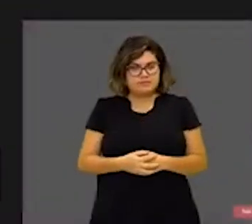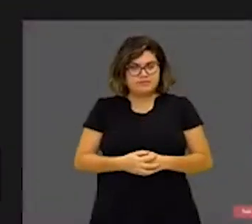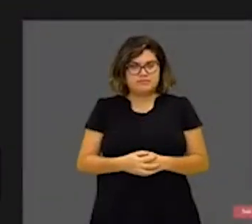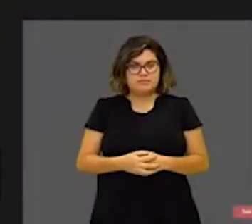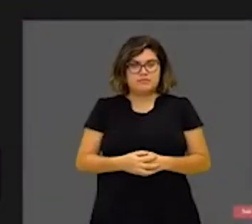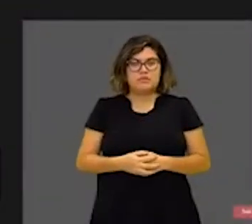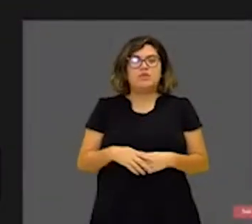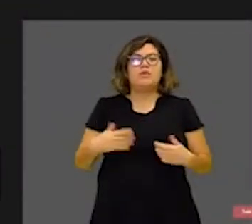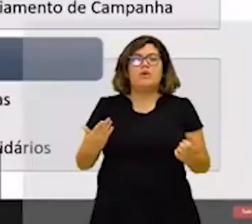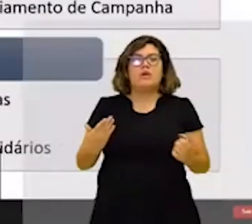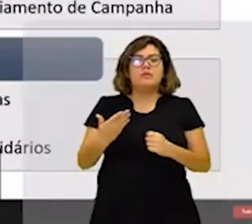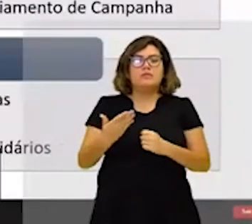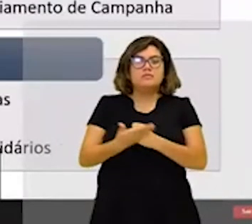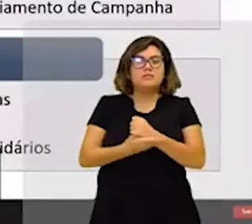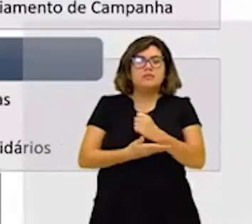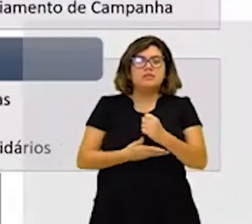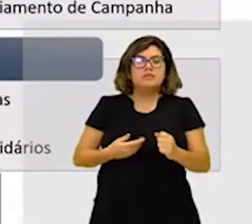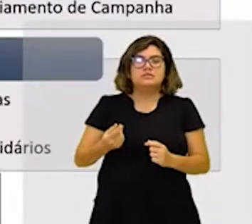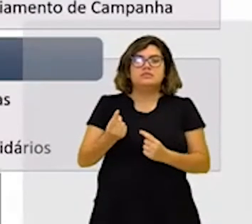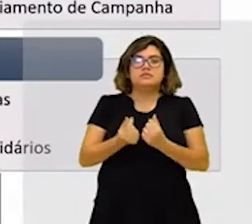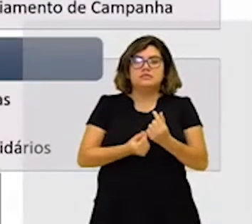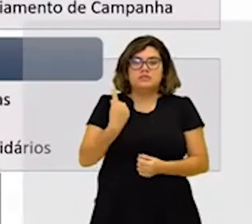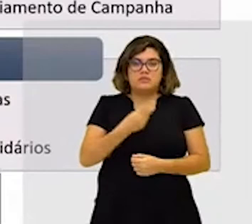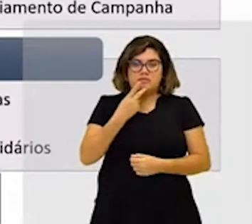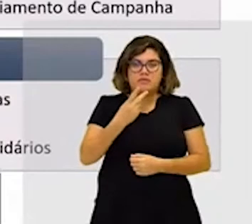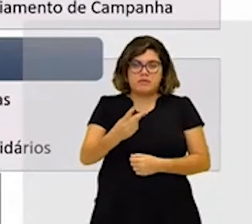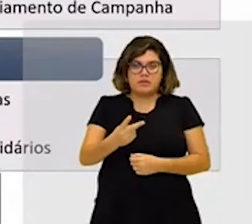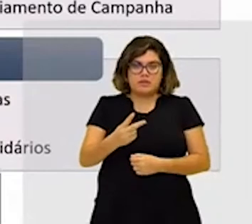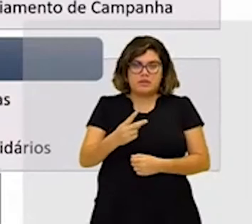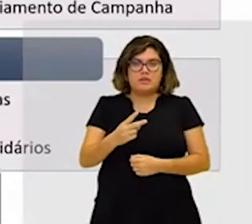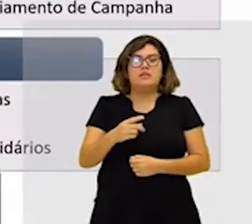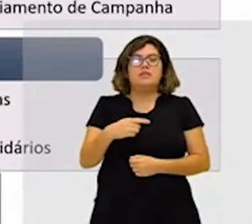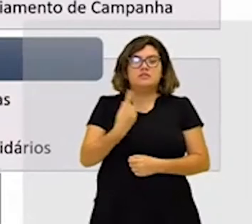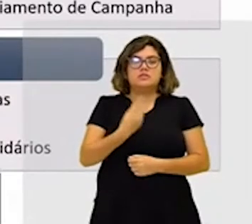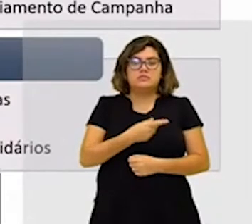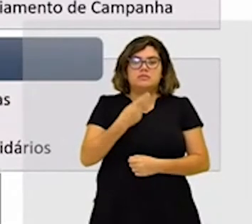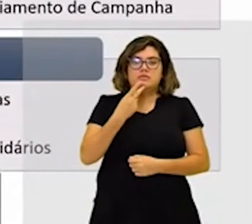financiador é essa que nós estamos falando nós estamos falando de uma base financiadora que